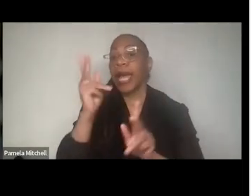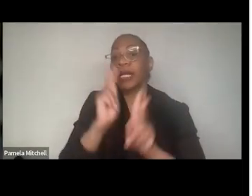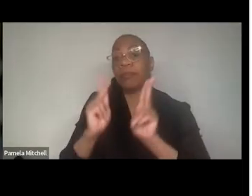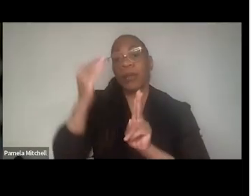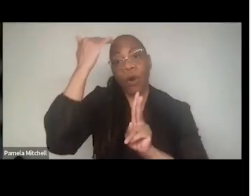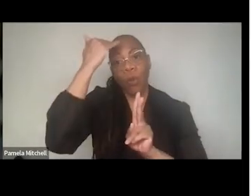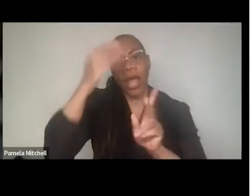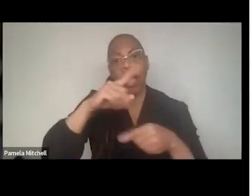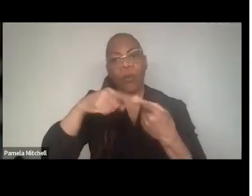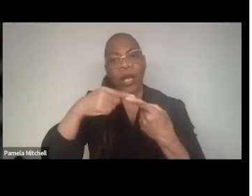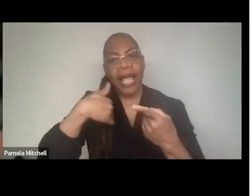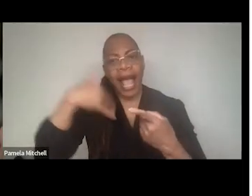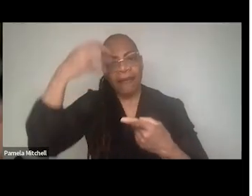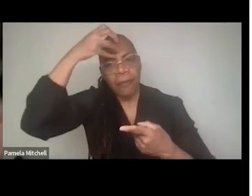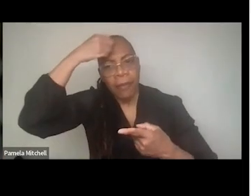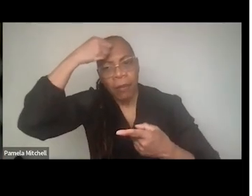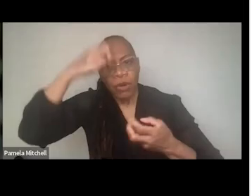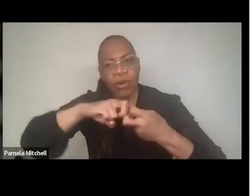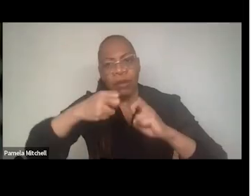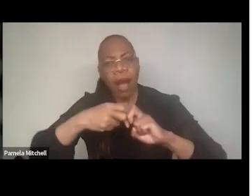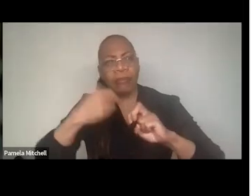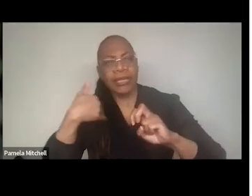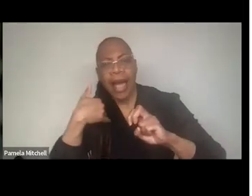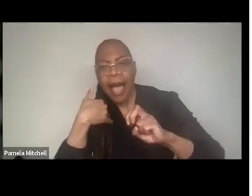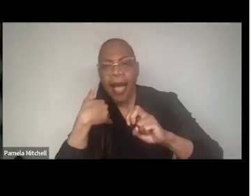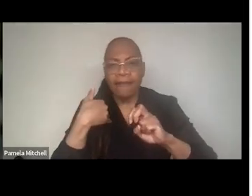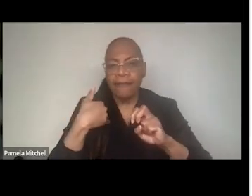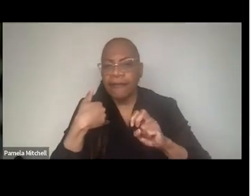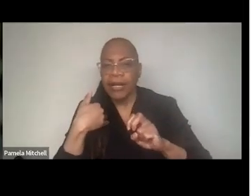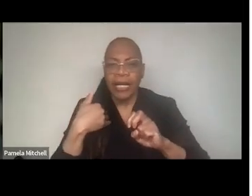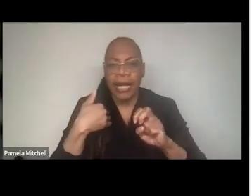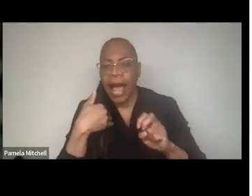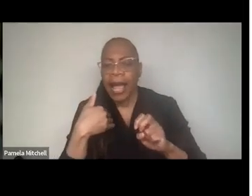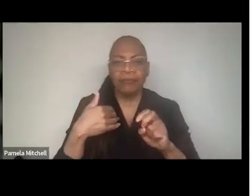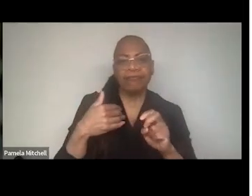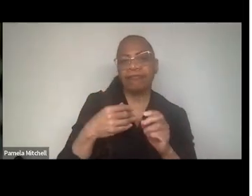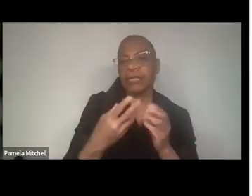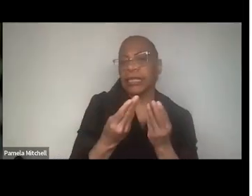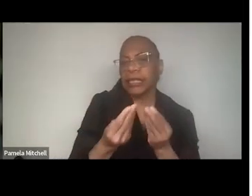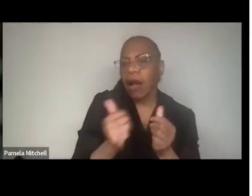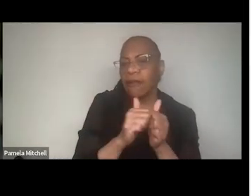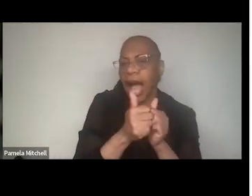y desarrollarán estrategias útiles para esos problemas de memoria. Es muy útil saber